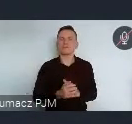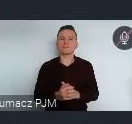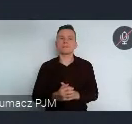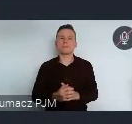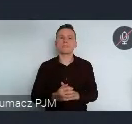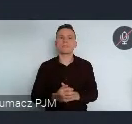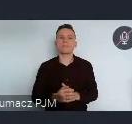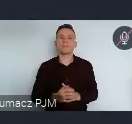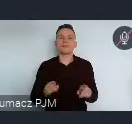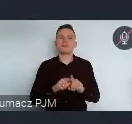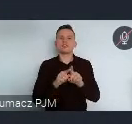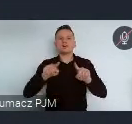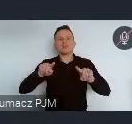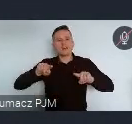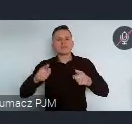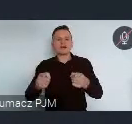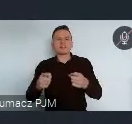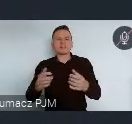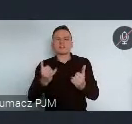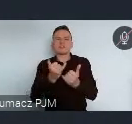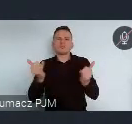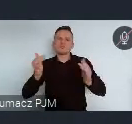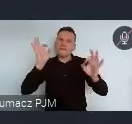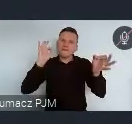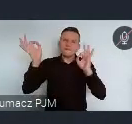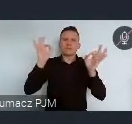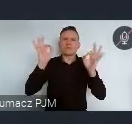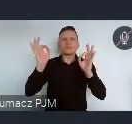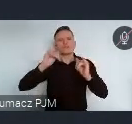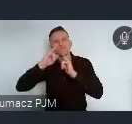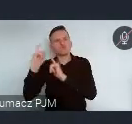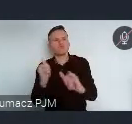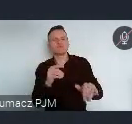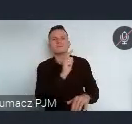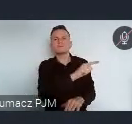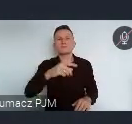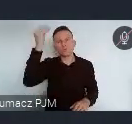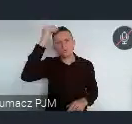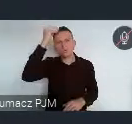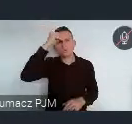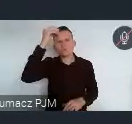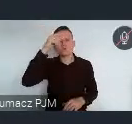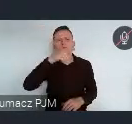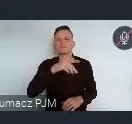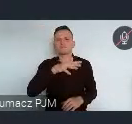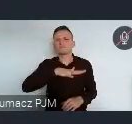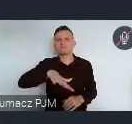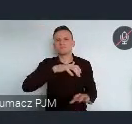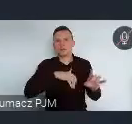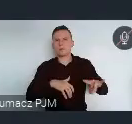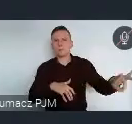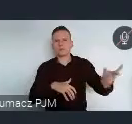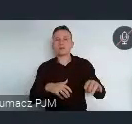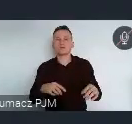czy maratonów informatycznych dla uczniów z obszaru gminy i tego byśmy sobie też życzyli.